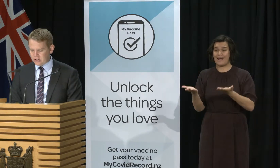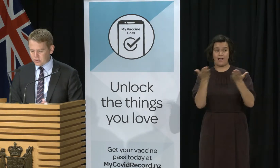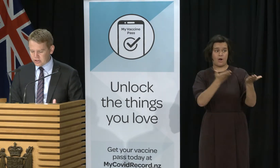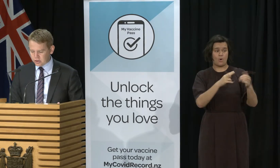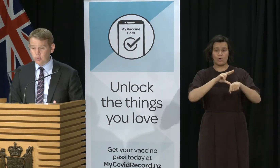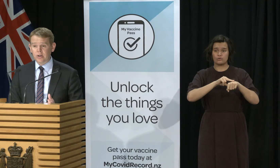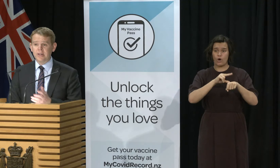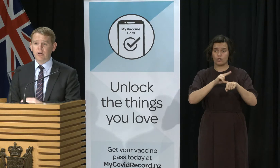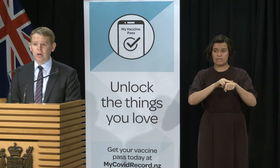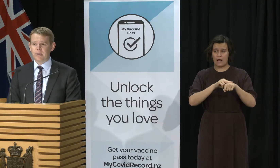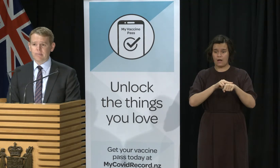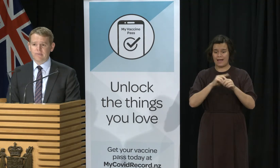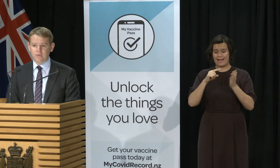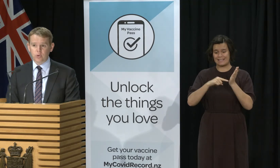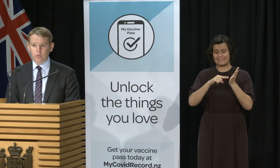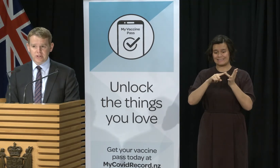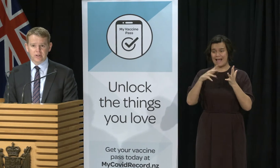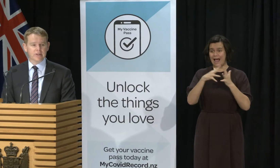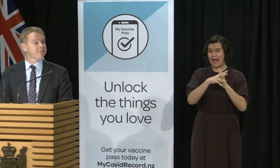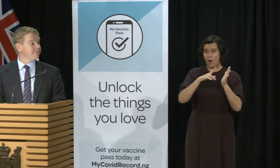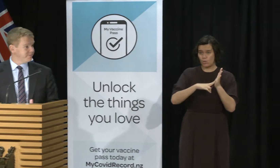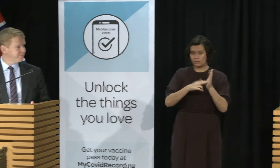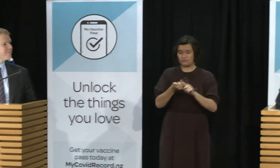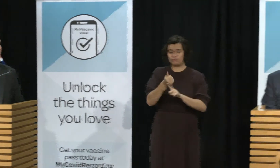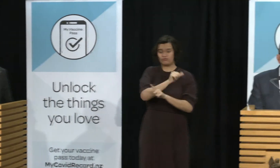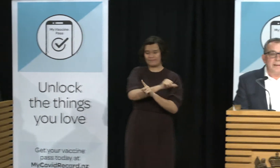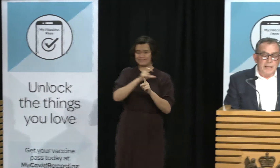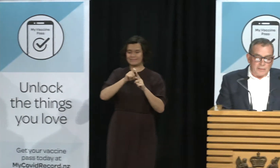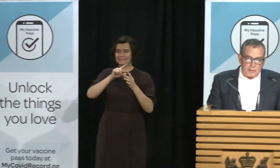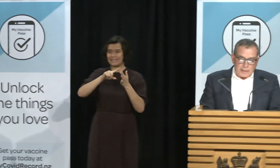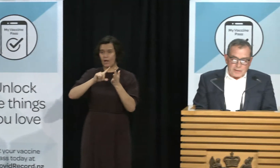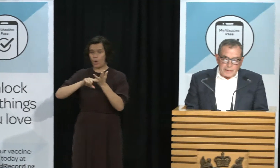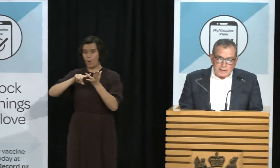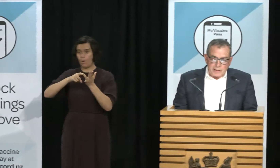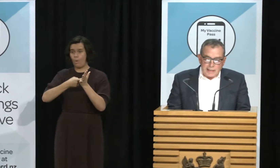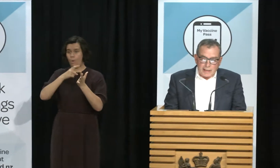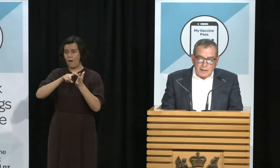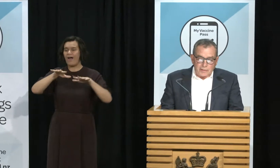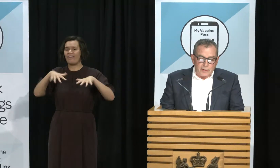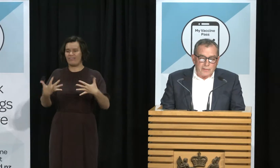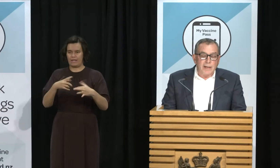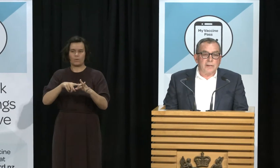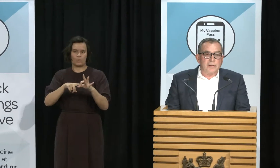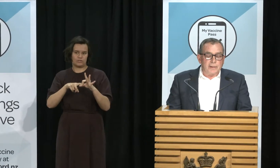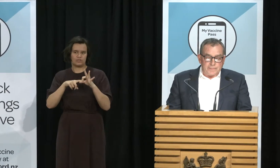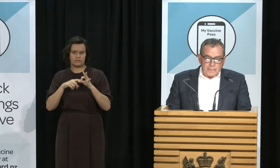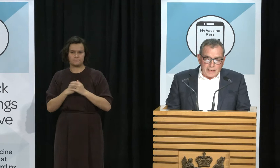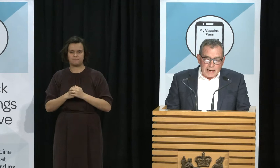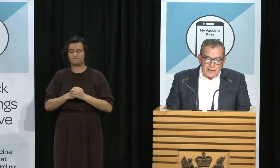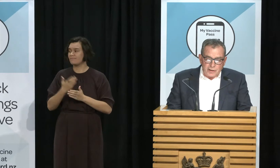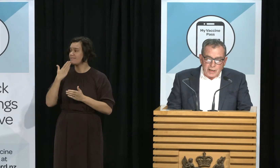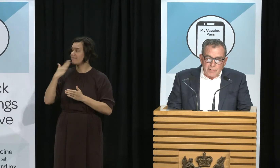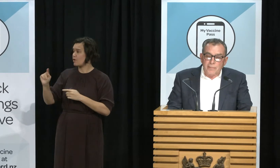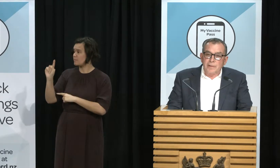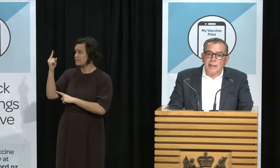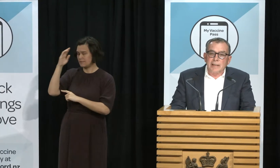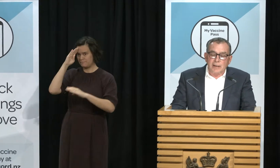tonu ki te kawe i a matou i